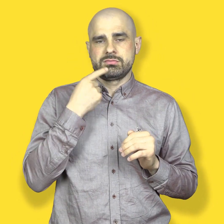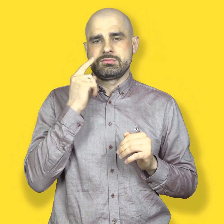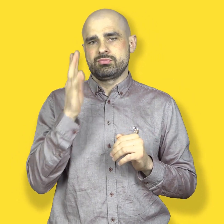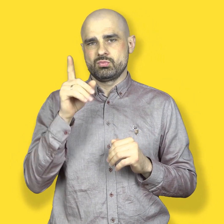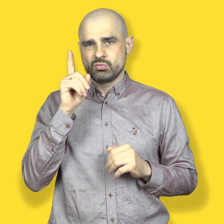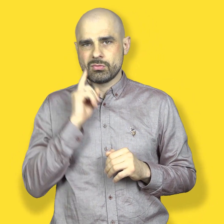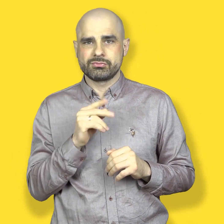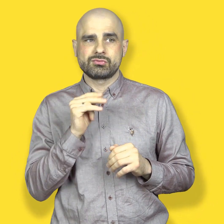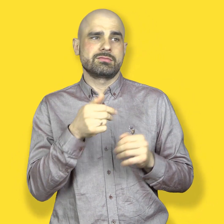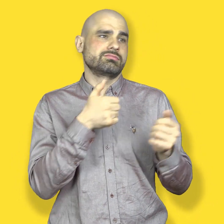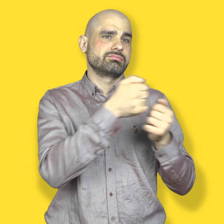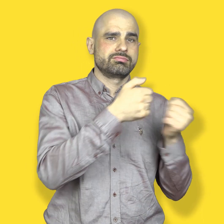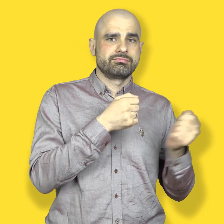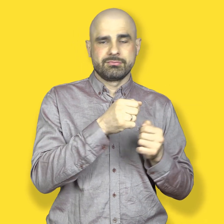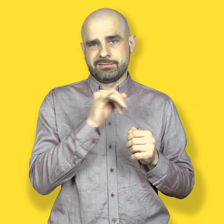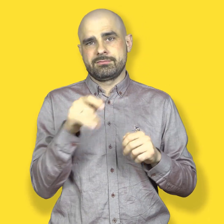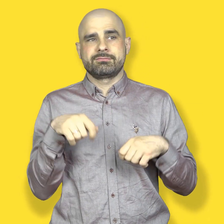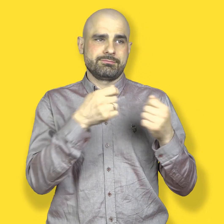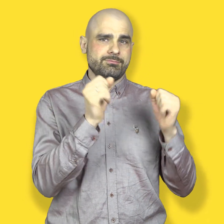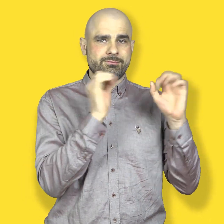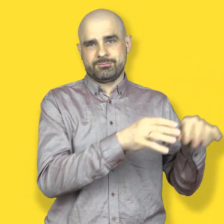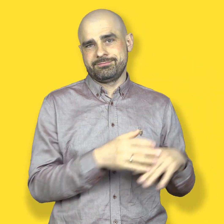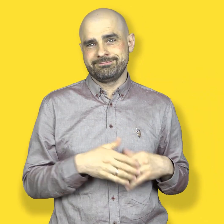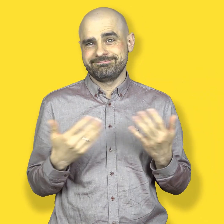Так будет гораздо удобнее!